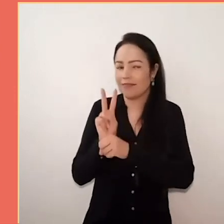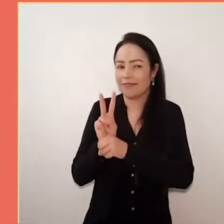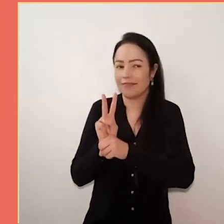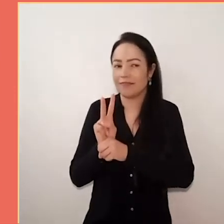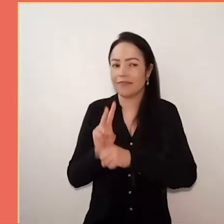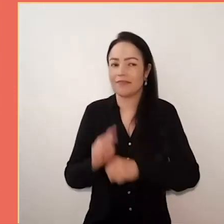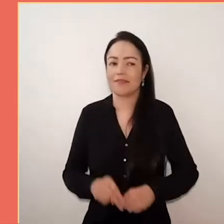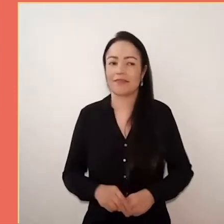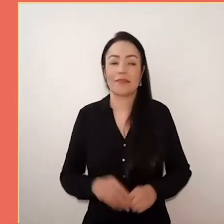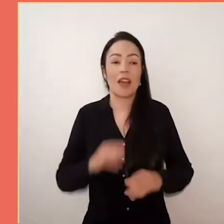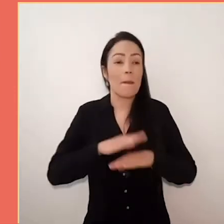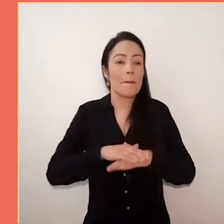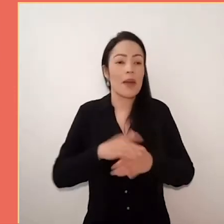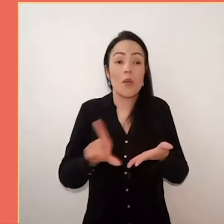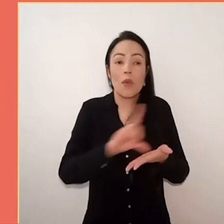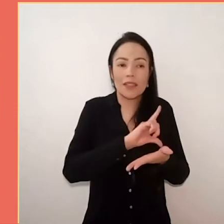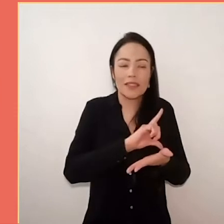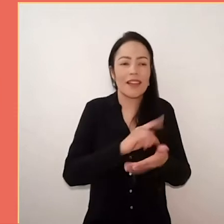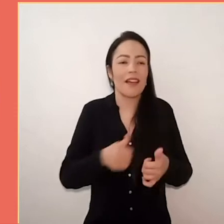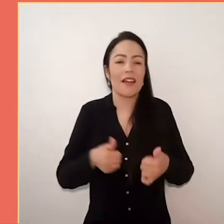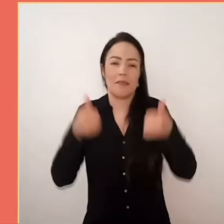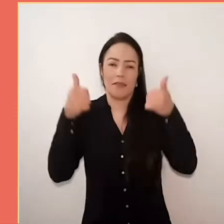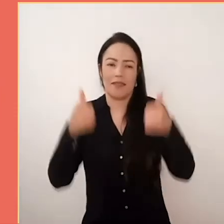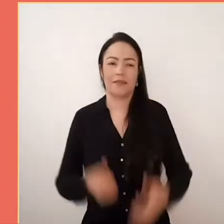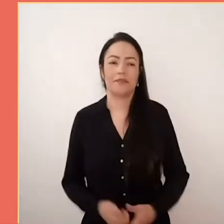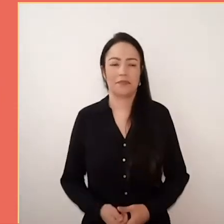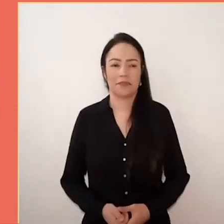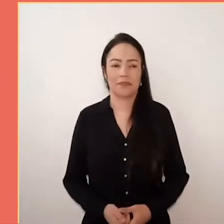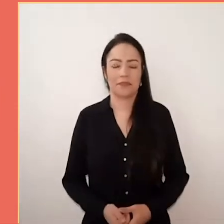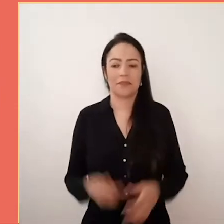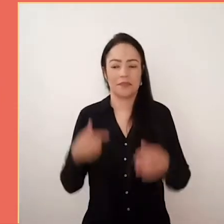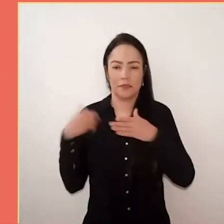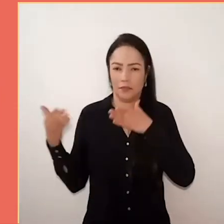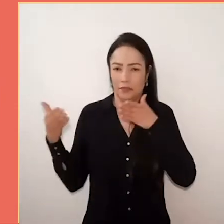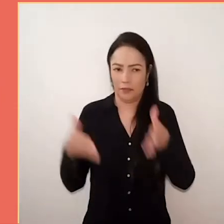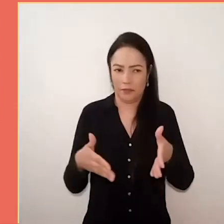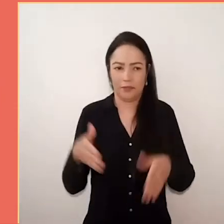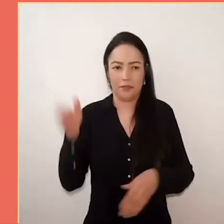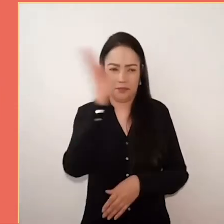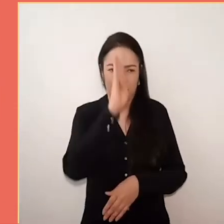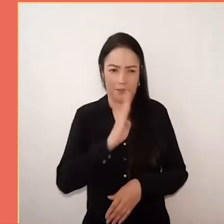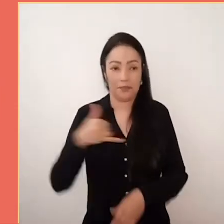Quanto mais cedo melhor. Quando eu cheguei ao Brasil, aos 10 anos de idade,